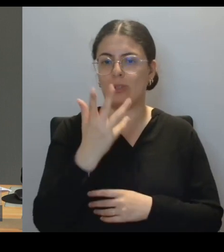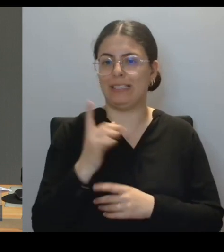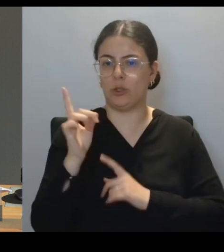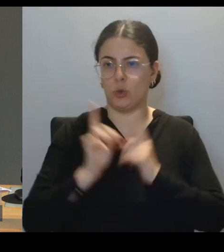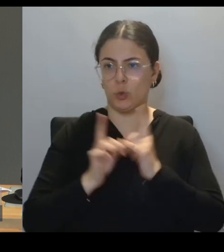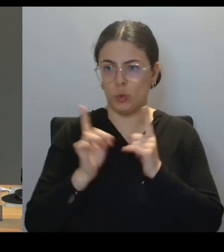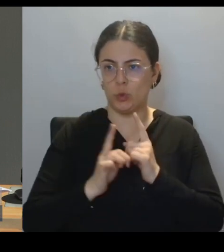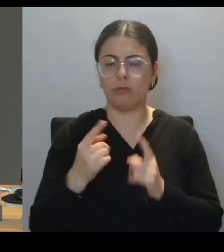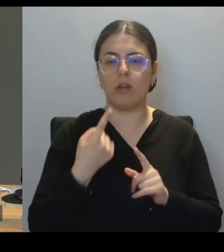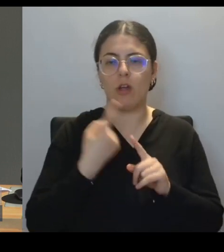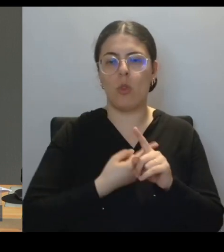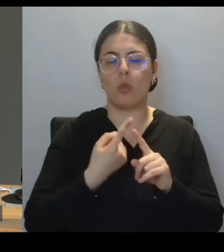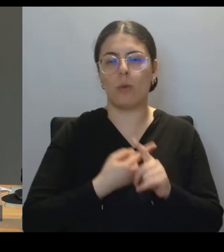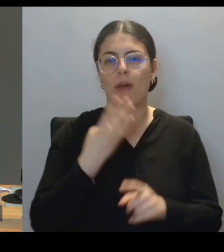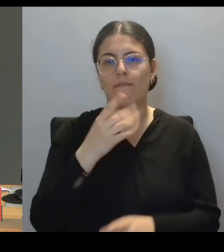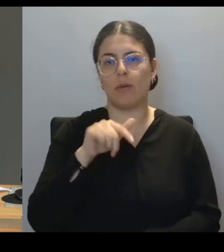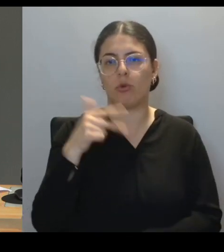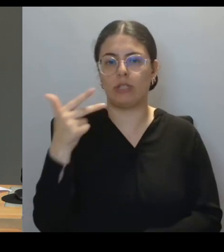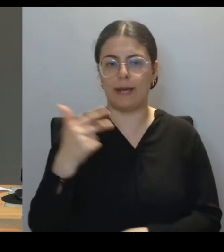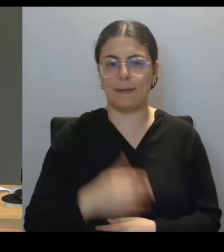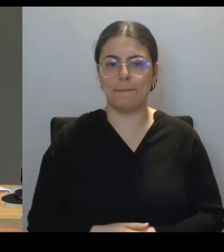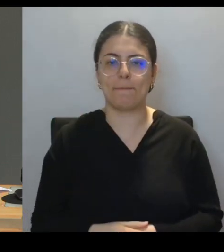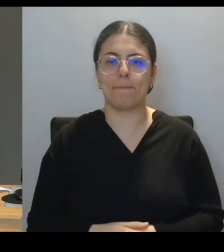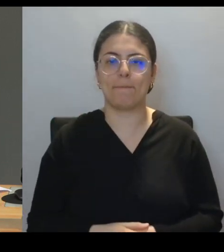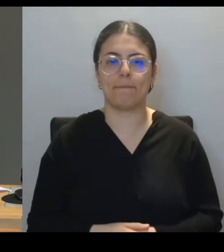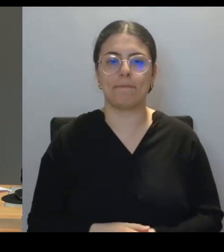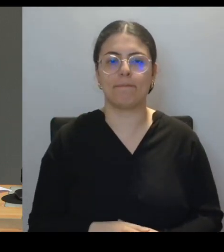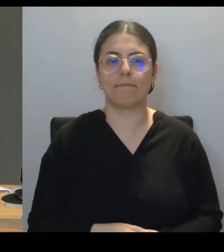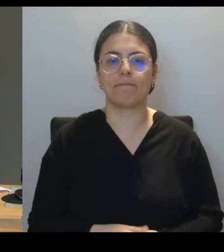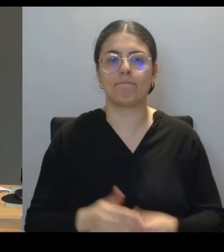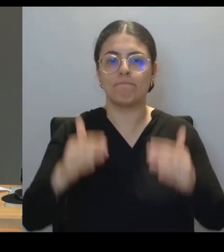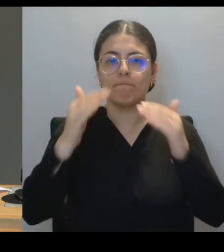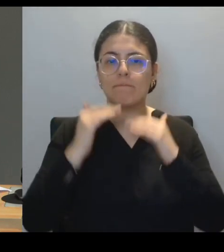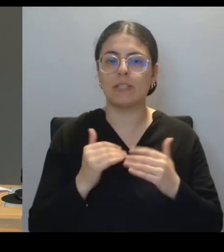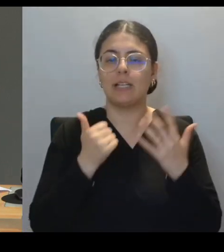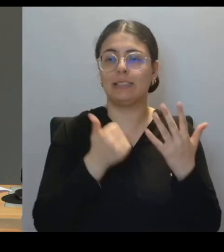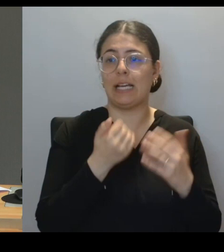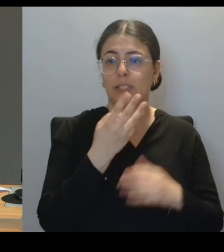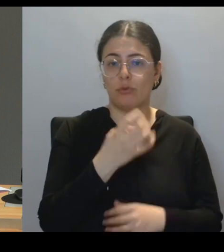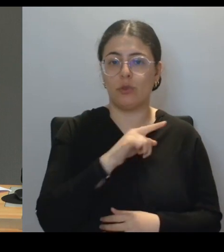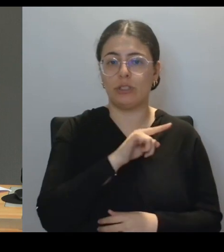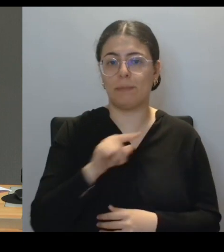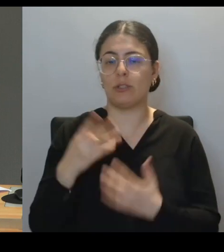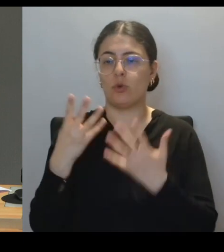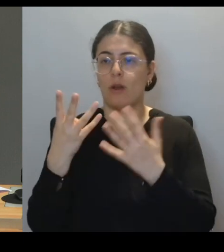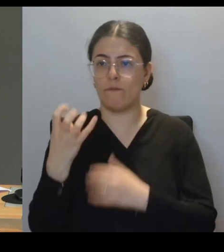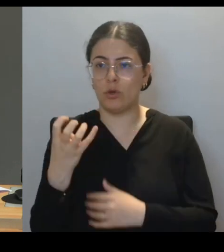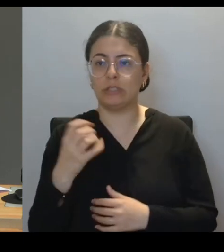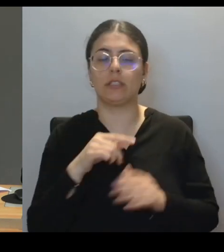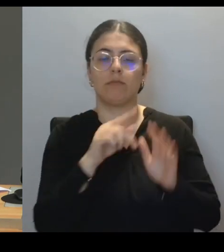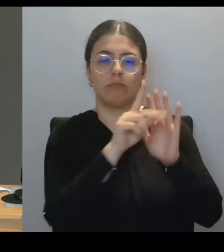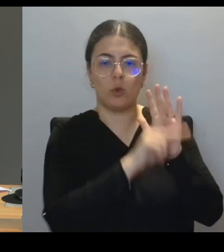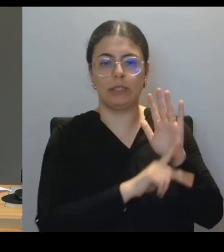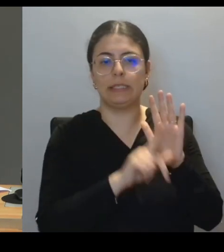Die Tagesordnungspunkte 46 bis 49 stehen auf der Konsensliste. Tagesordnungspunkt 50 war Priorität der AfD Fraktion unter der